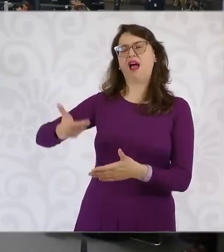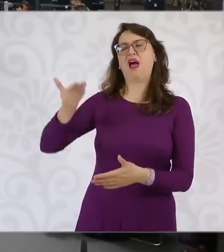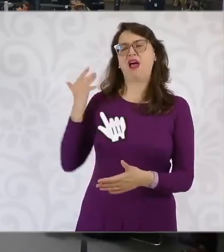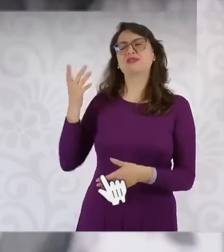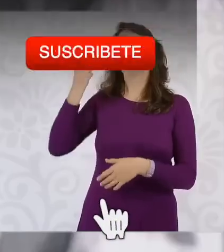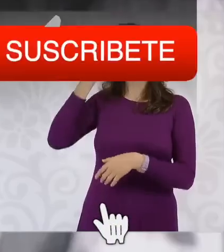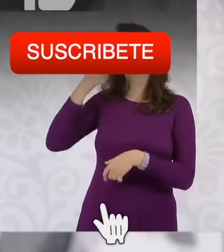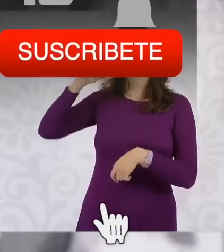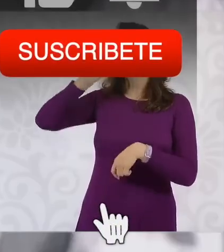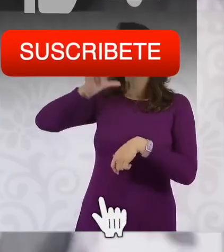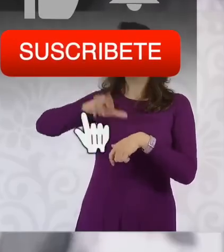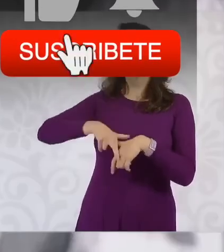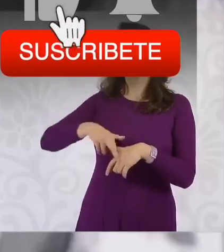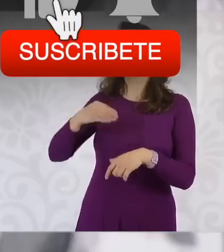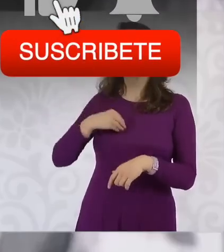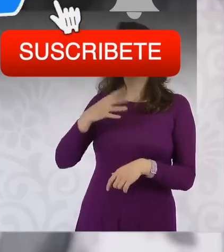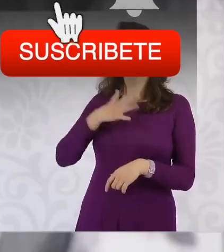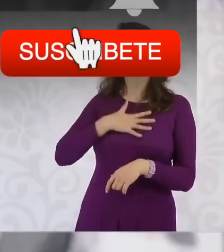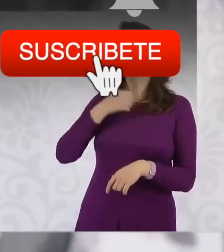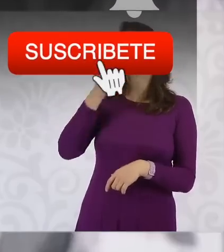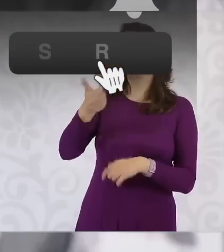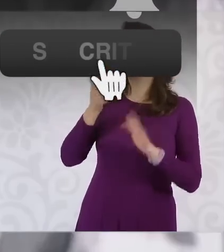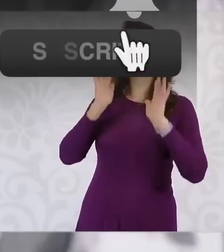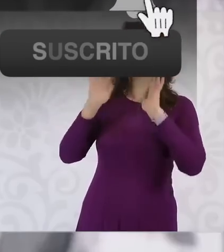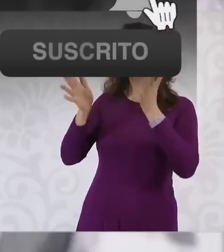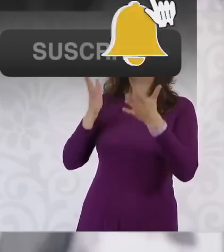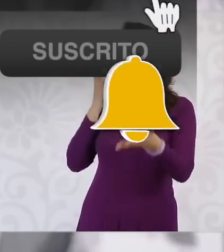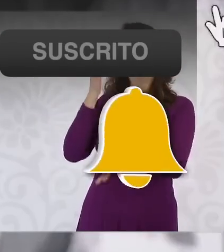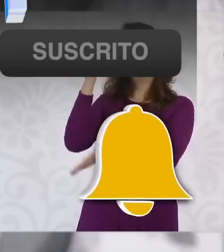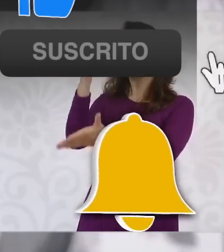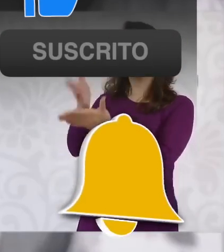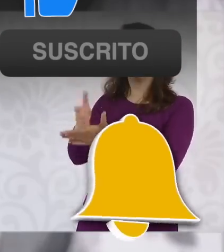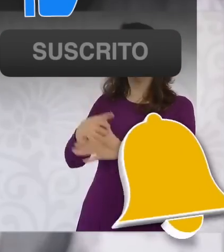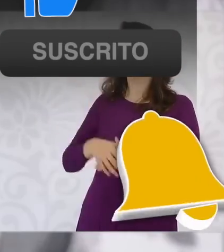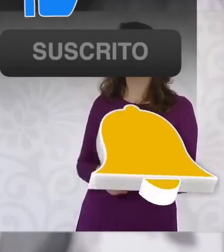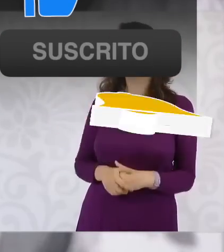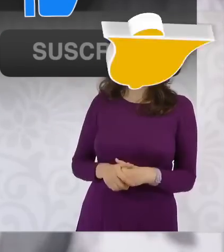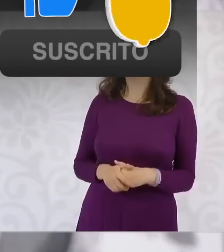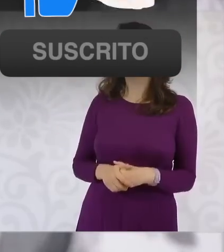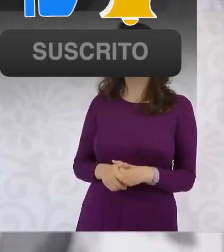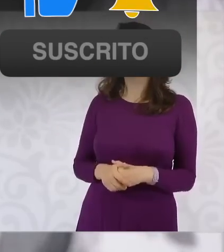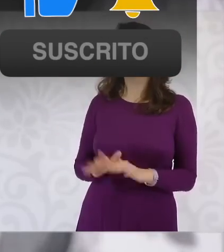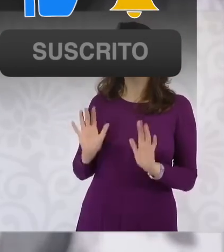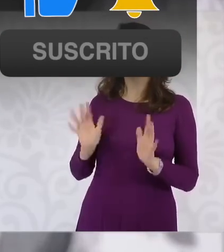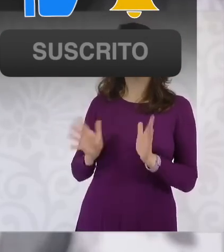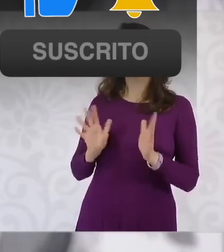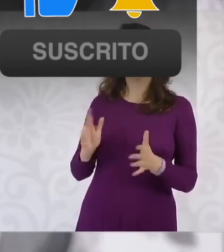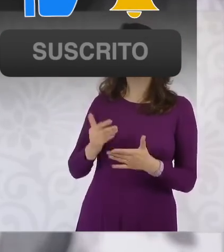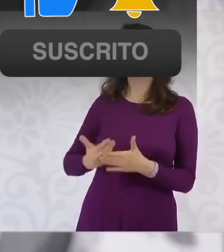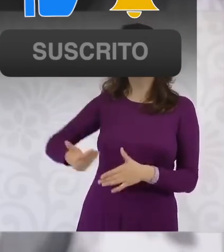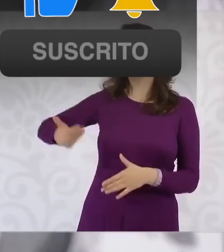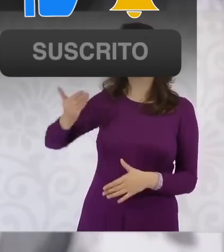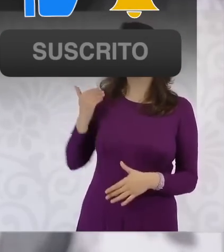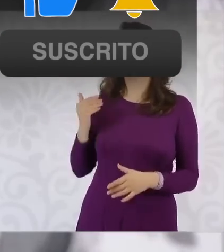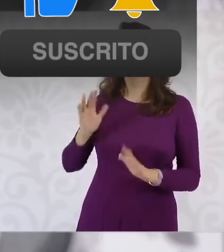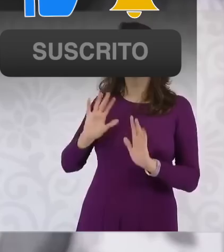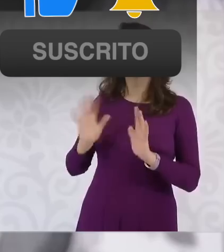de bienestar habló con el él o su equipo fueron en el momento que se presentó y está trabajando